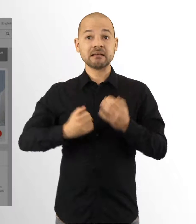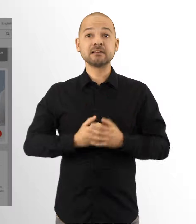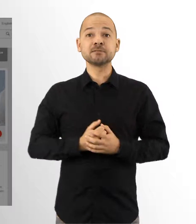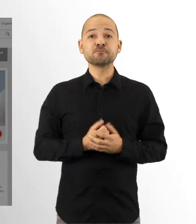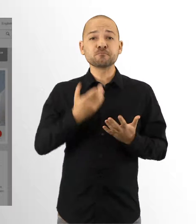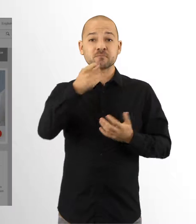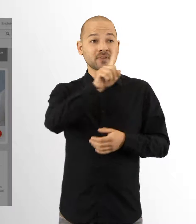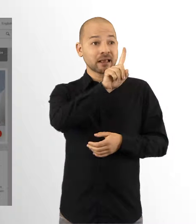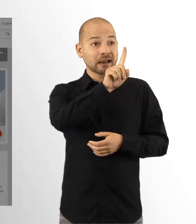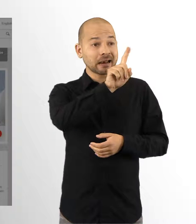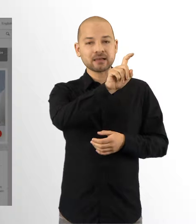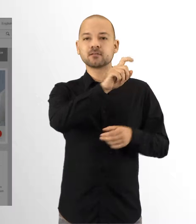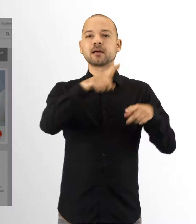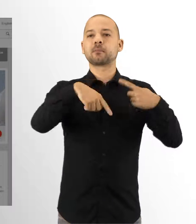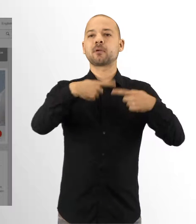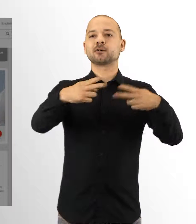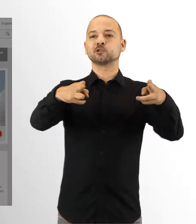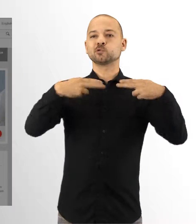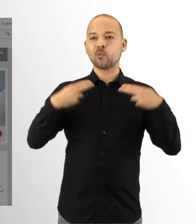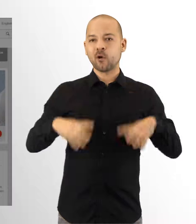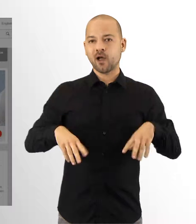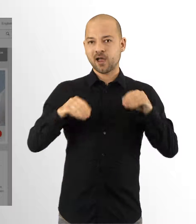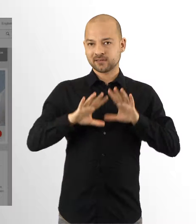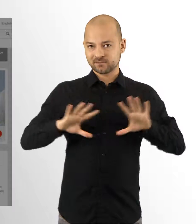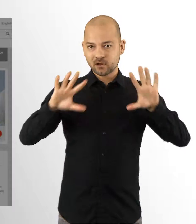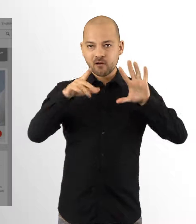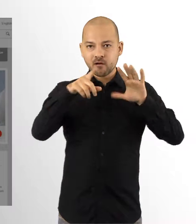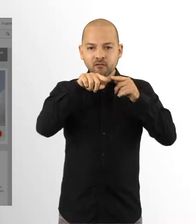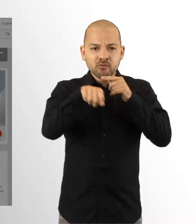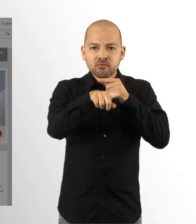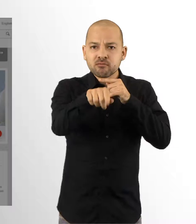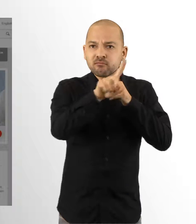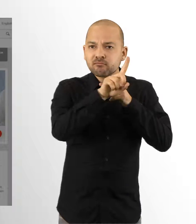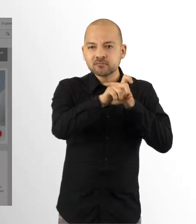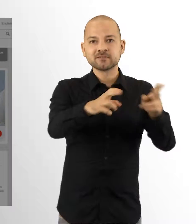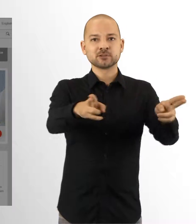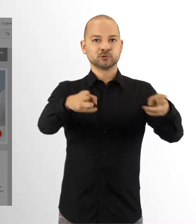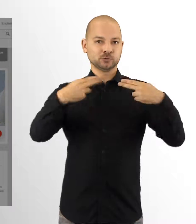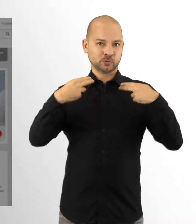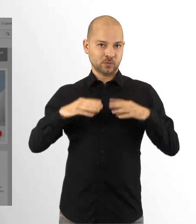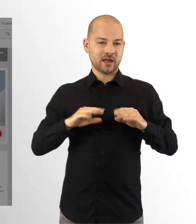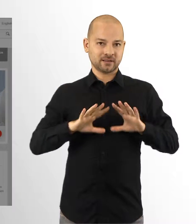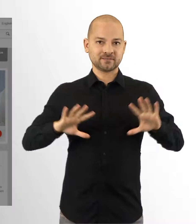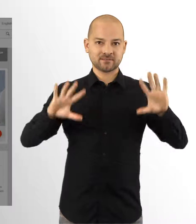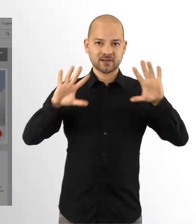Dieses Logo können Sie anklicken und kommen dadurch immer zurück zur Startseite.